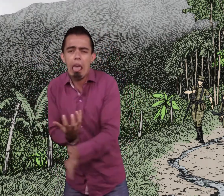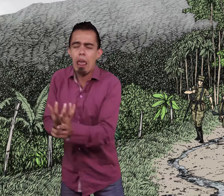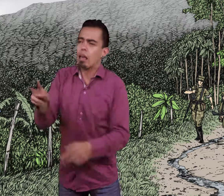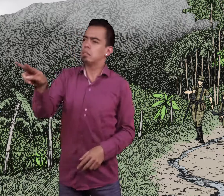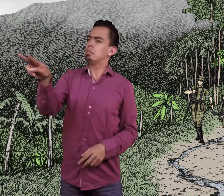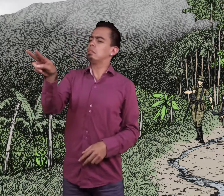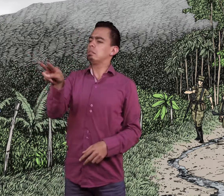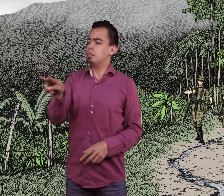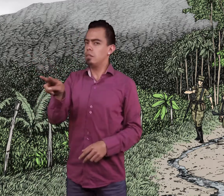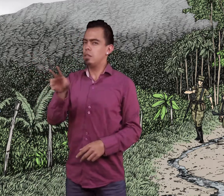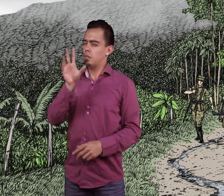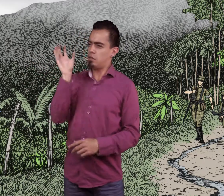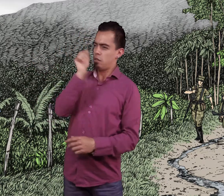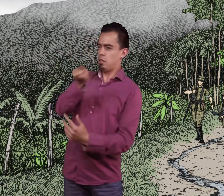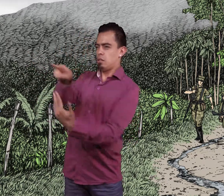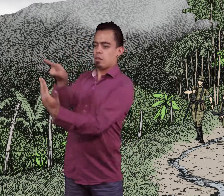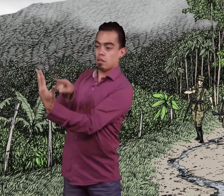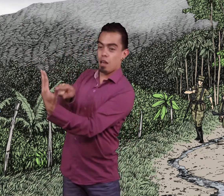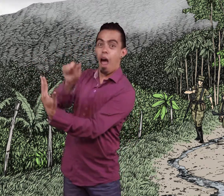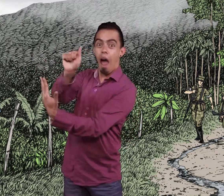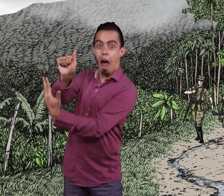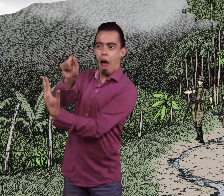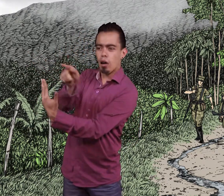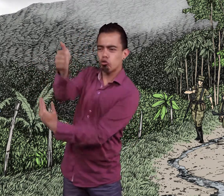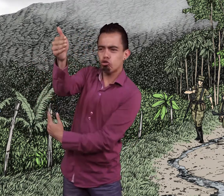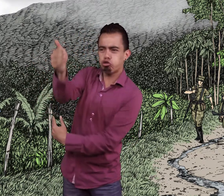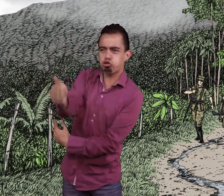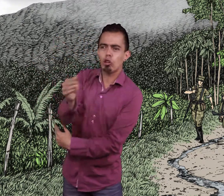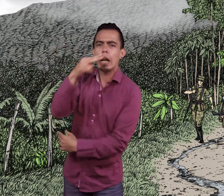pues su arma se veía muy grande en comparación con su cuerpo.